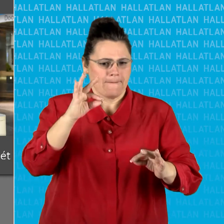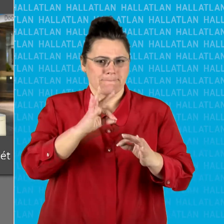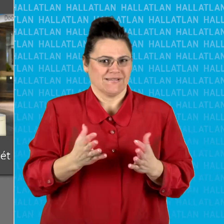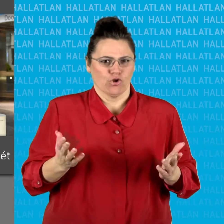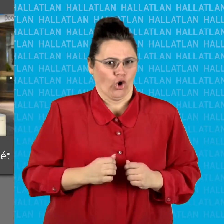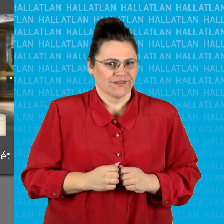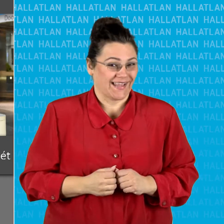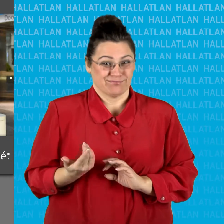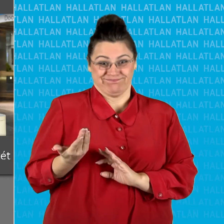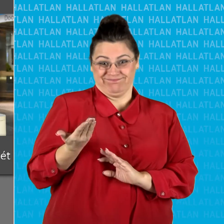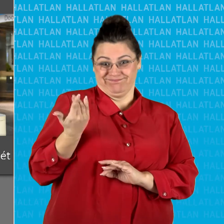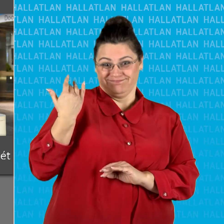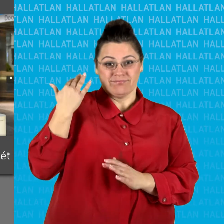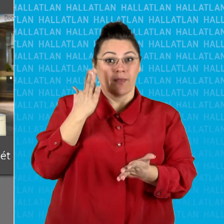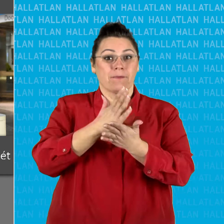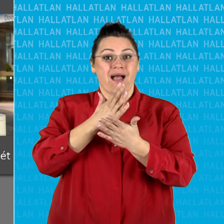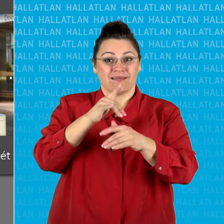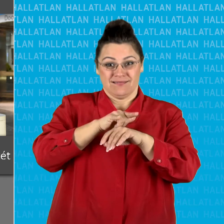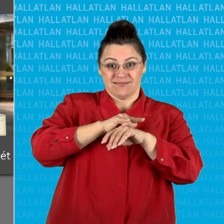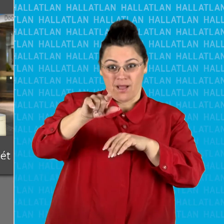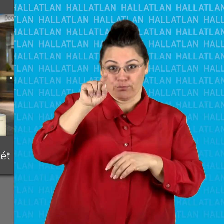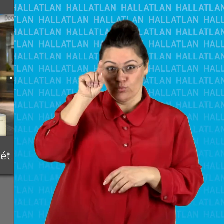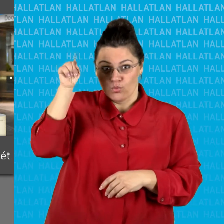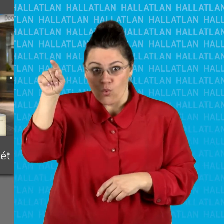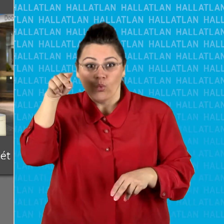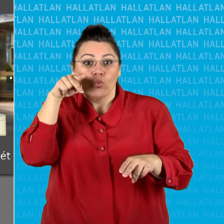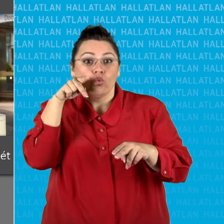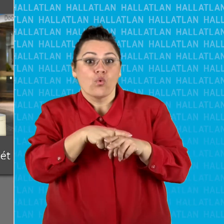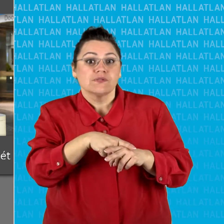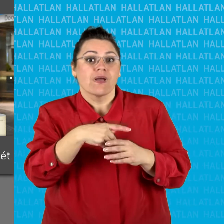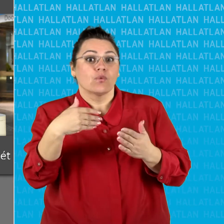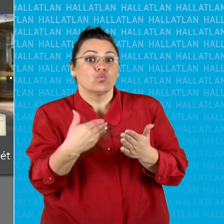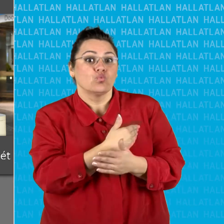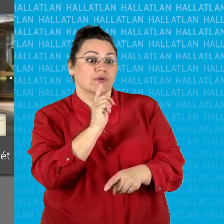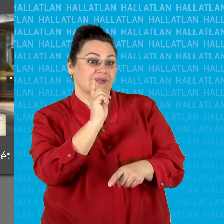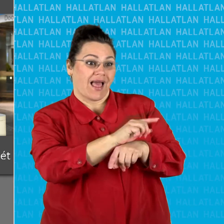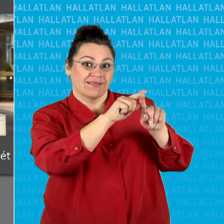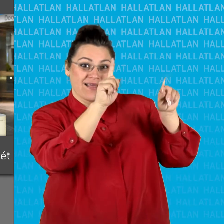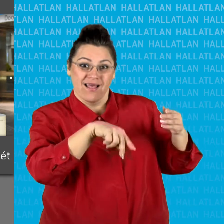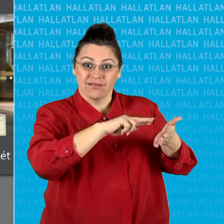A döntés azokra is vonatkozott, akik az elnöki döntés érvénybe lépésekor már úton voltak,